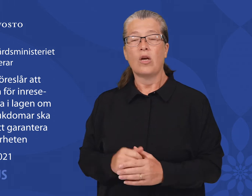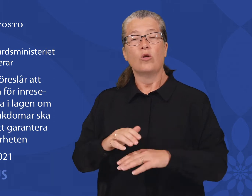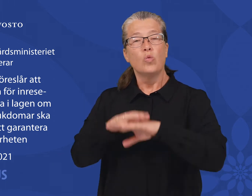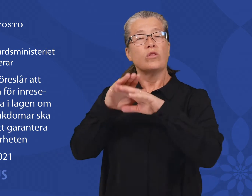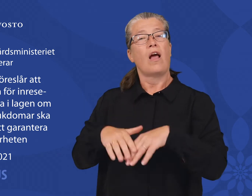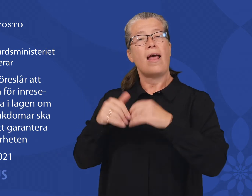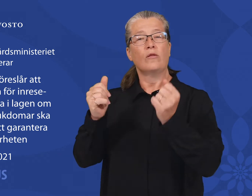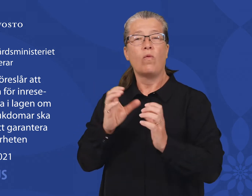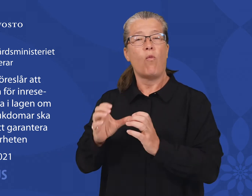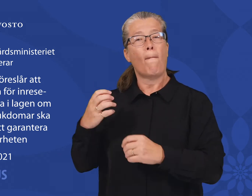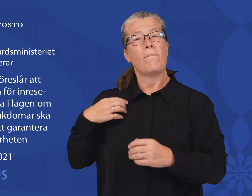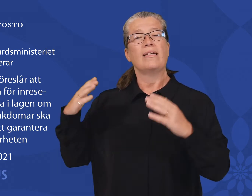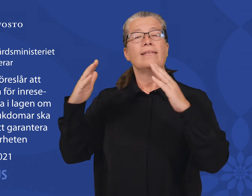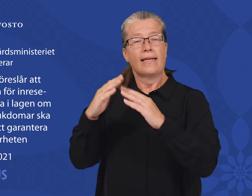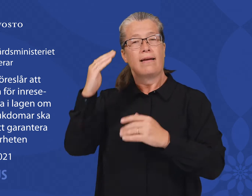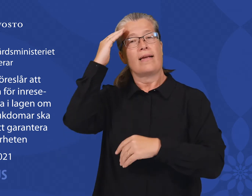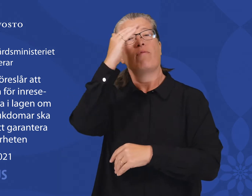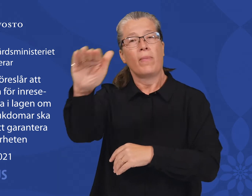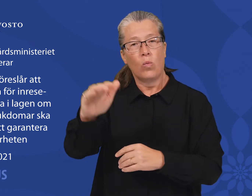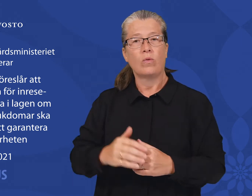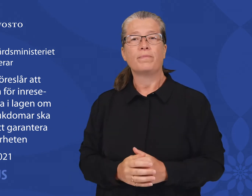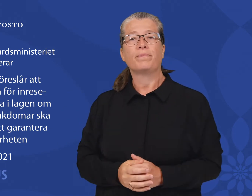Social- och hälsovårdsministeriet informerar (21.9.2021):